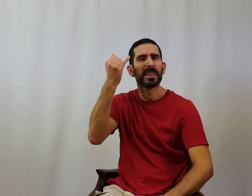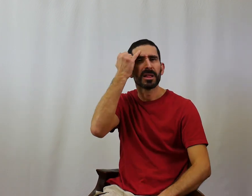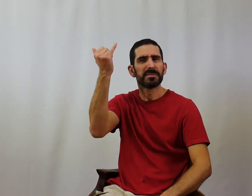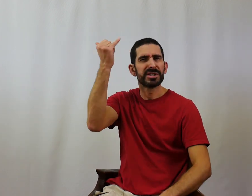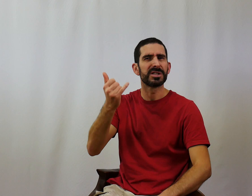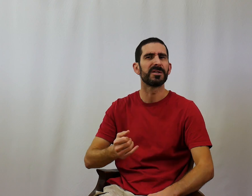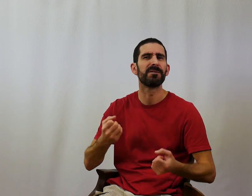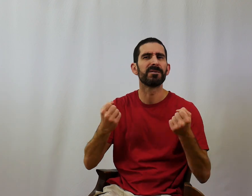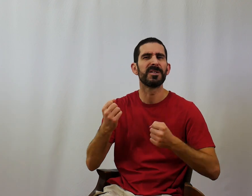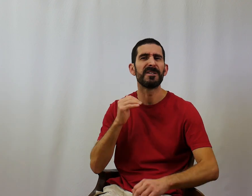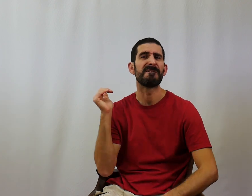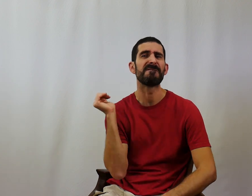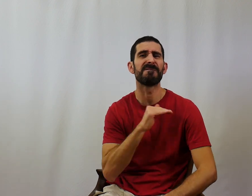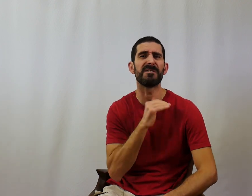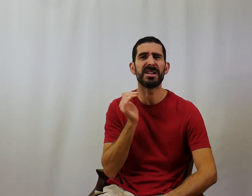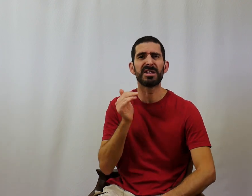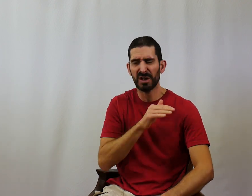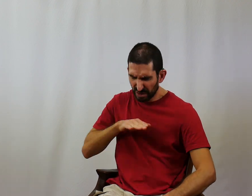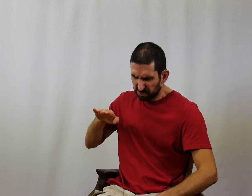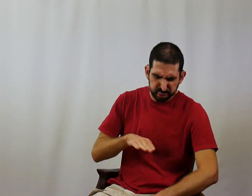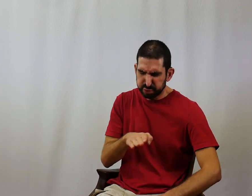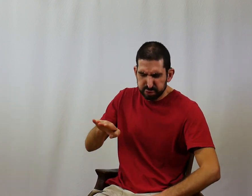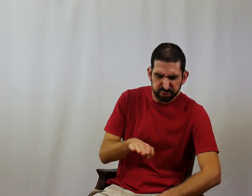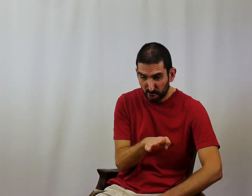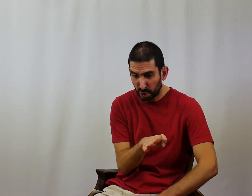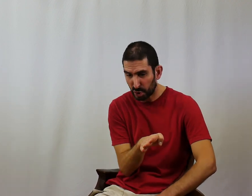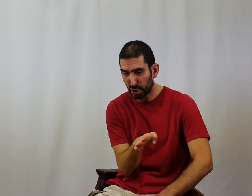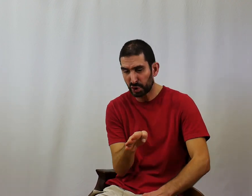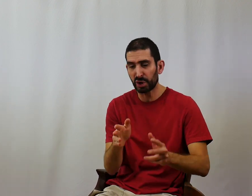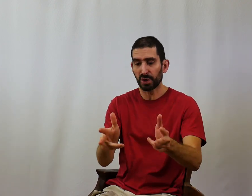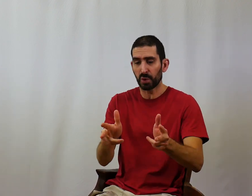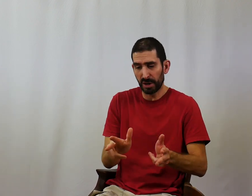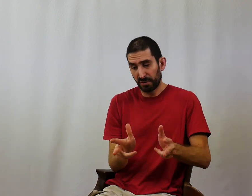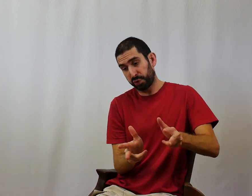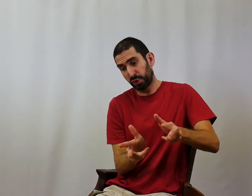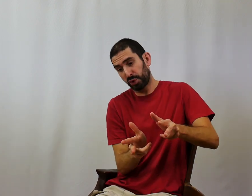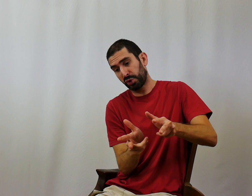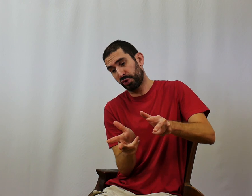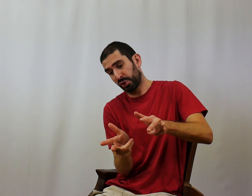Imagine qu'une voiture roule très vite. Elle penche pendant les virages